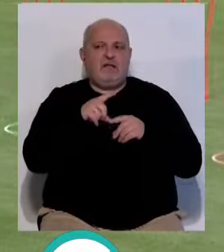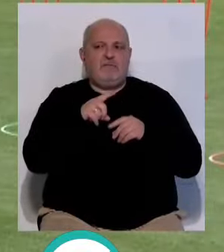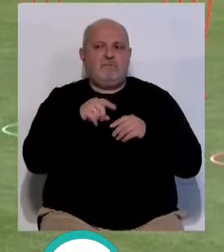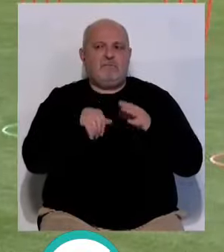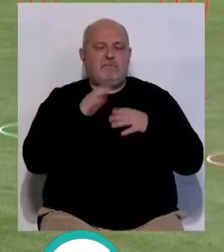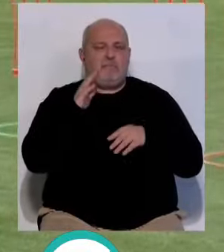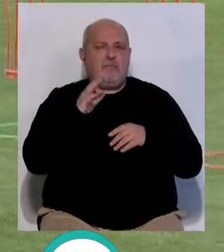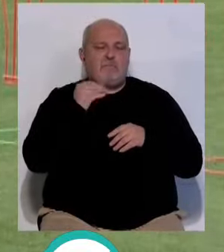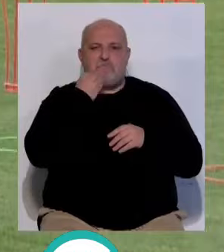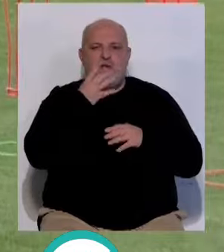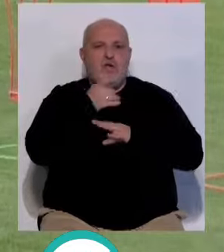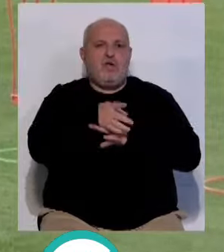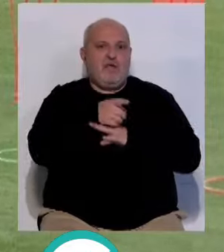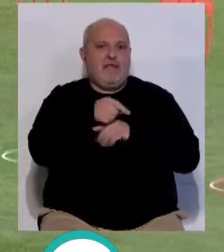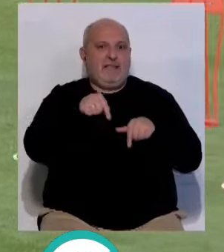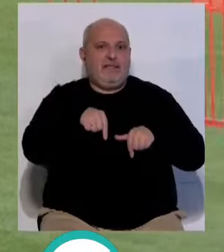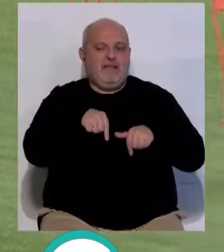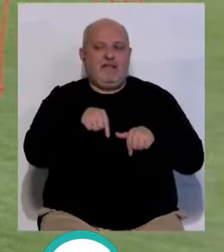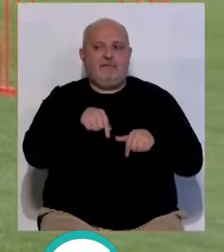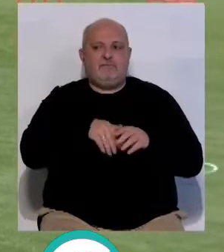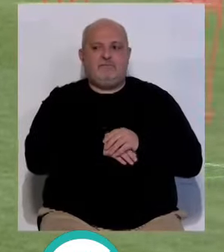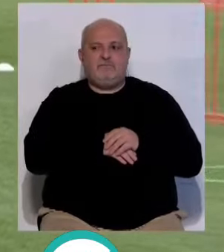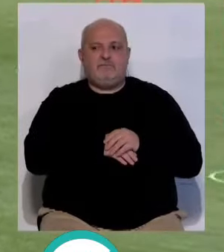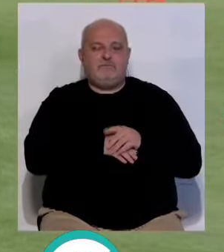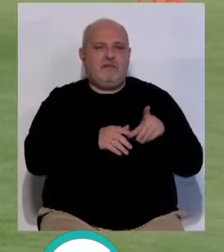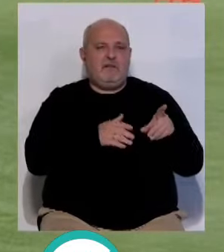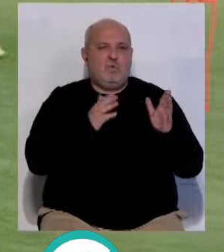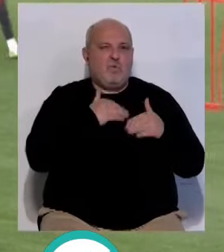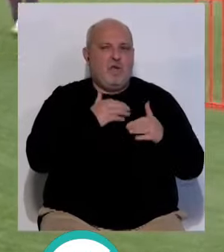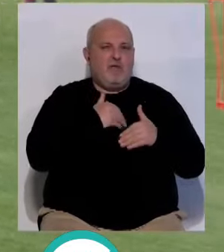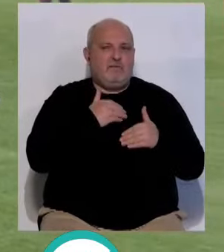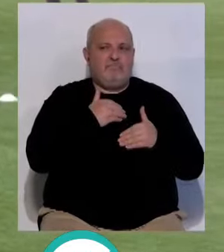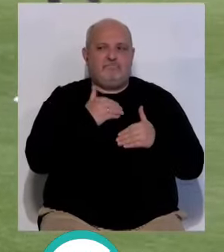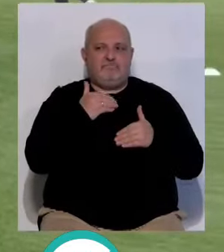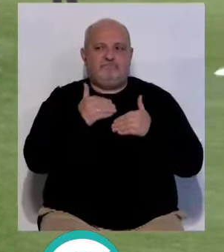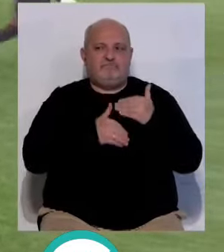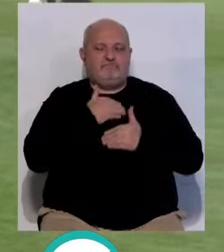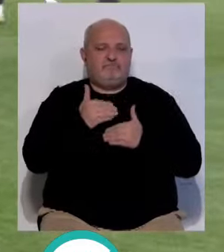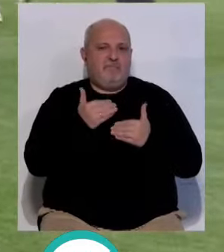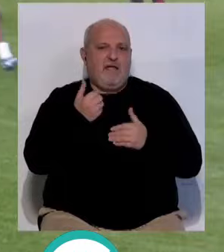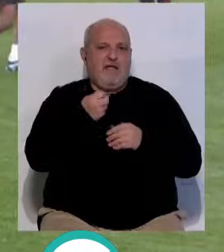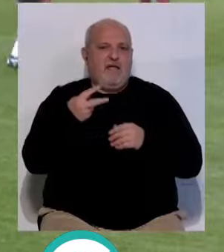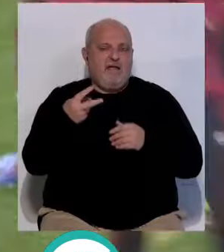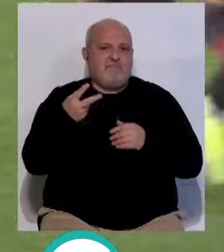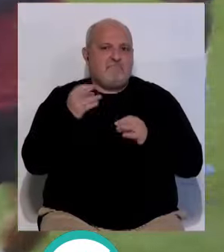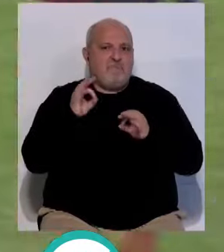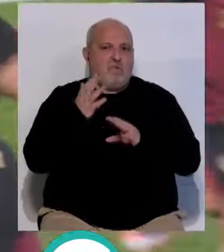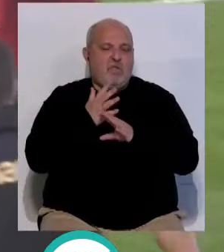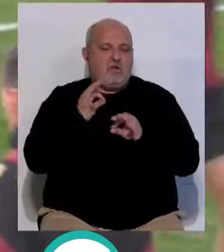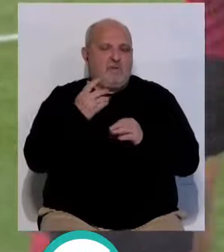mil veces mejor que este que este que no tiene cara y resulta que es el mismo jugador temporada